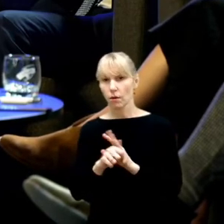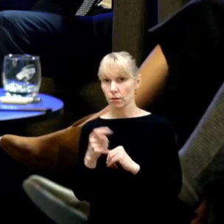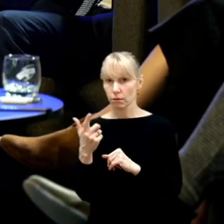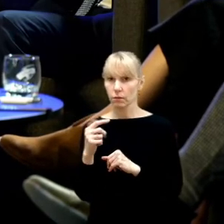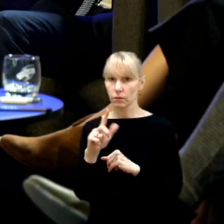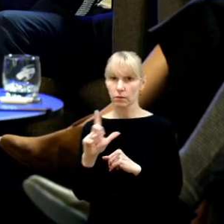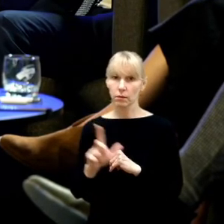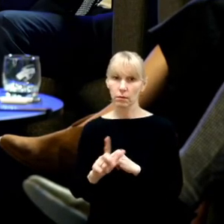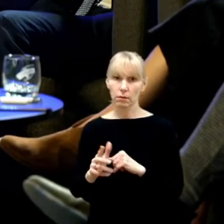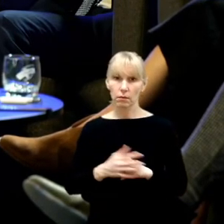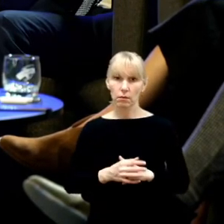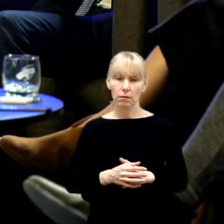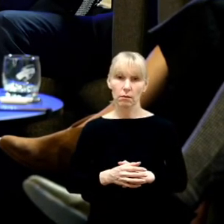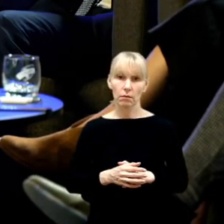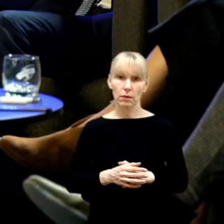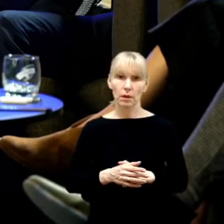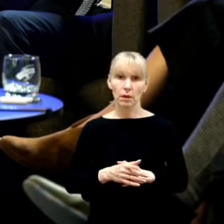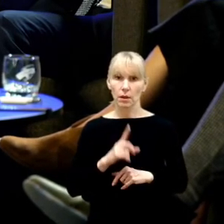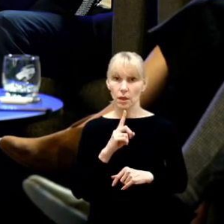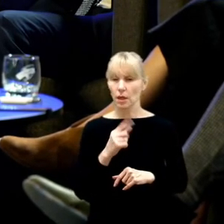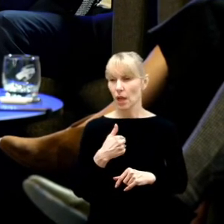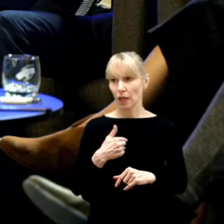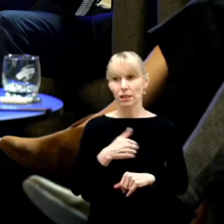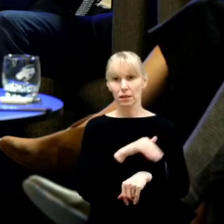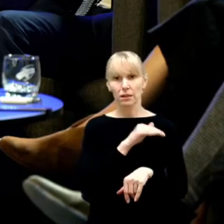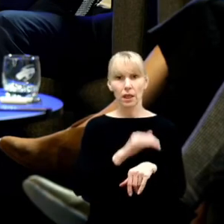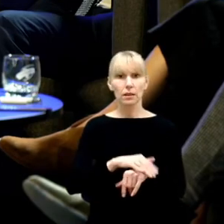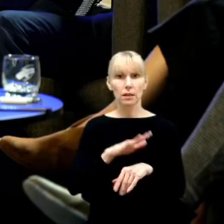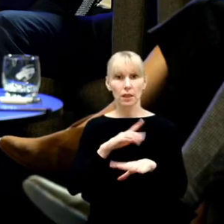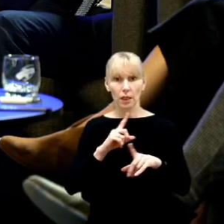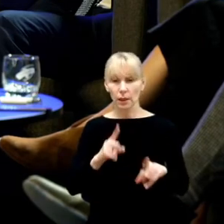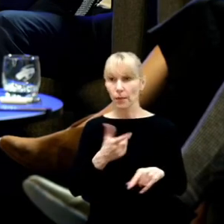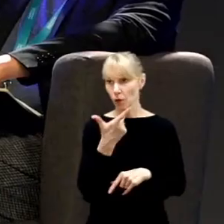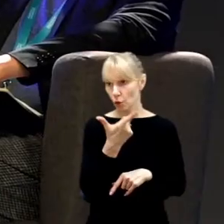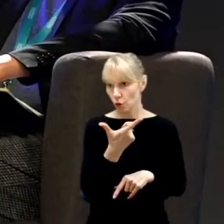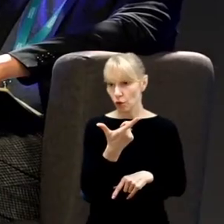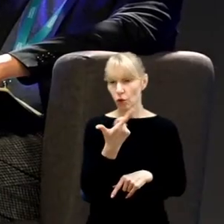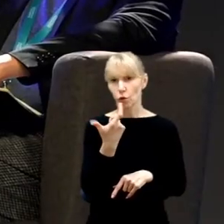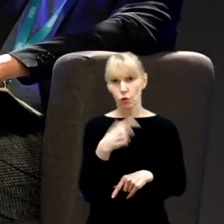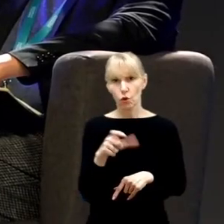Dla wielu, ja się absolutnie zgadzam, dla wielu te 100 czy 200 złotych to jest po prostu ogrom pieniędzy.